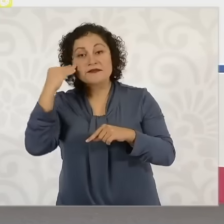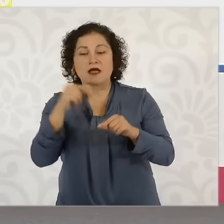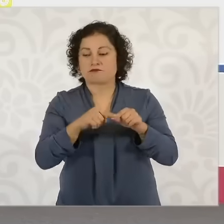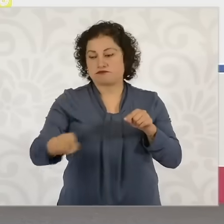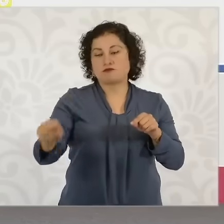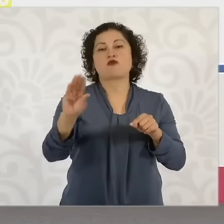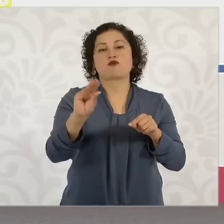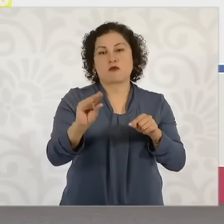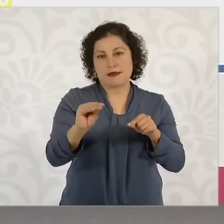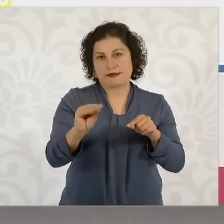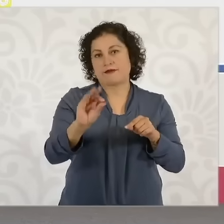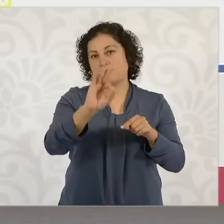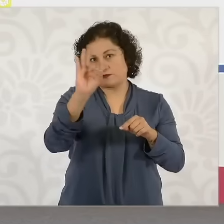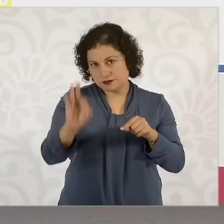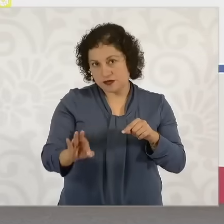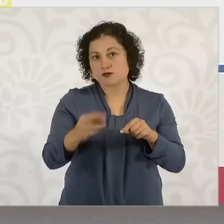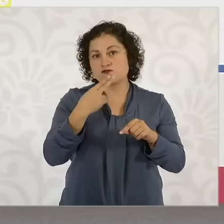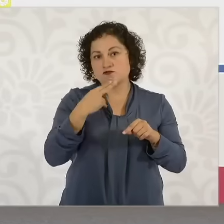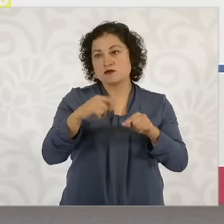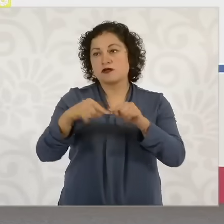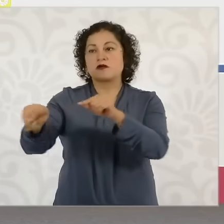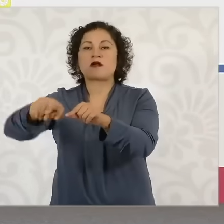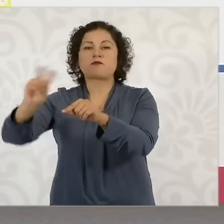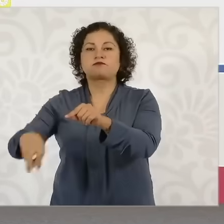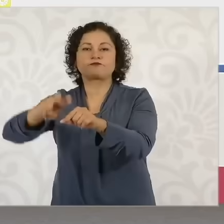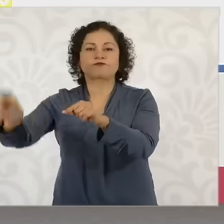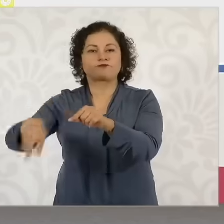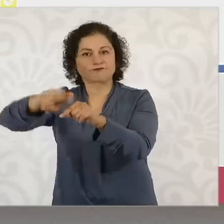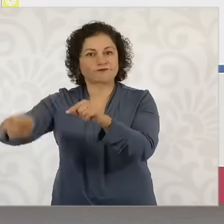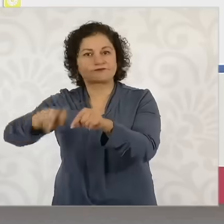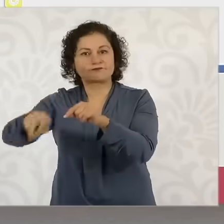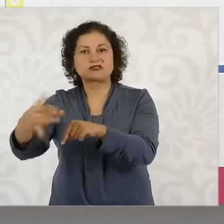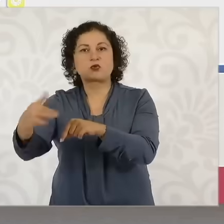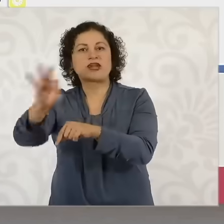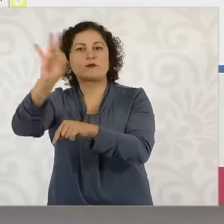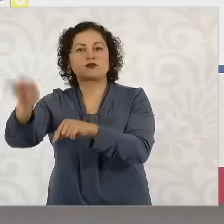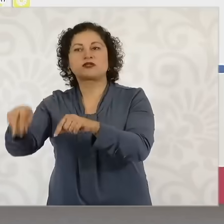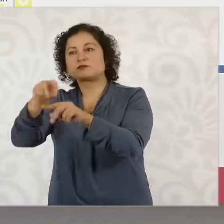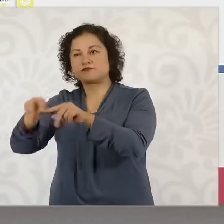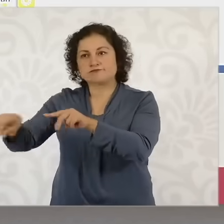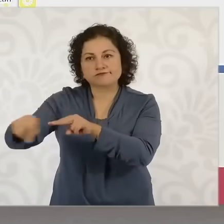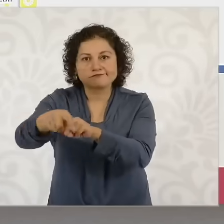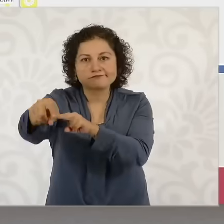descarga prácticamente el 50% de su cuota y cuando continúa su ruta hacia Campeche, pues disminuye